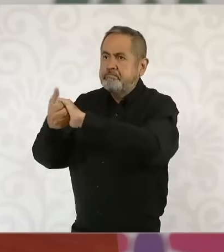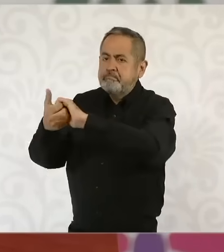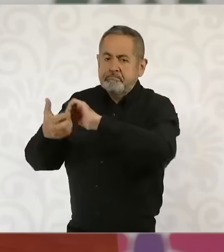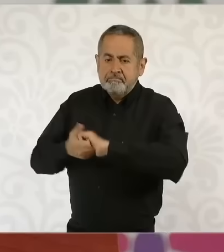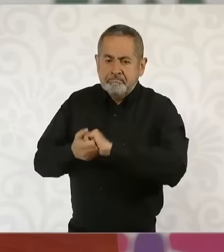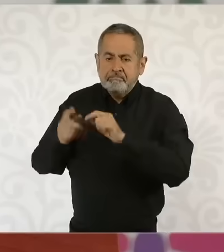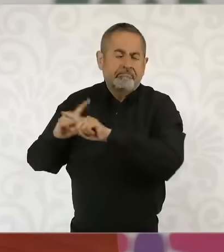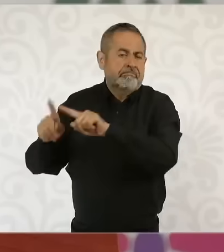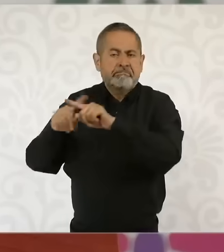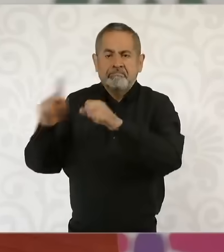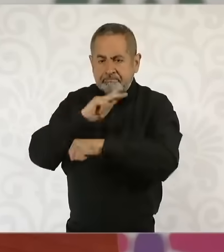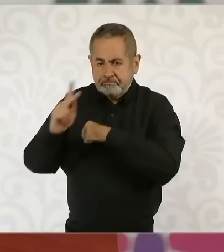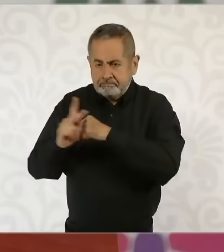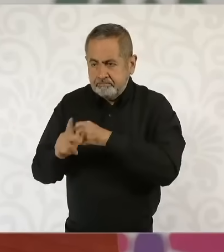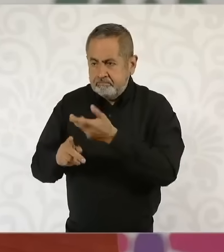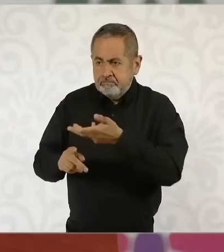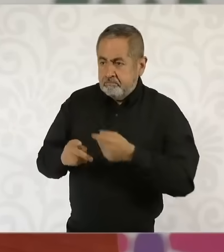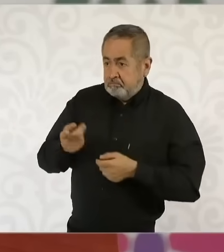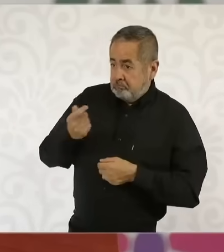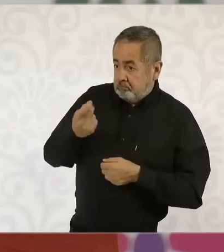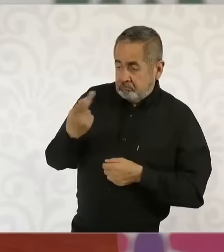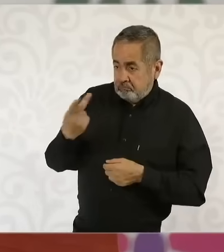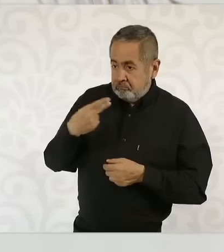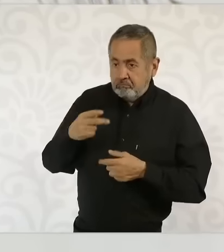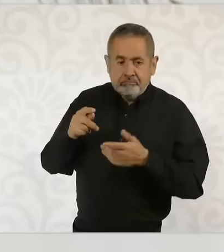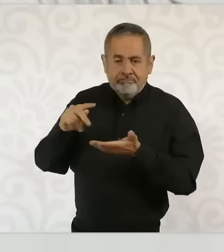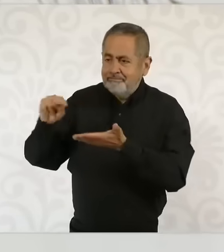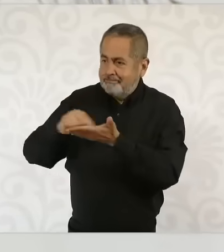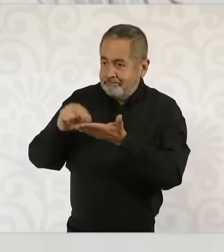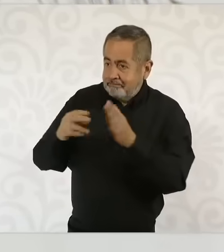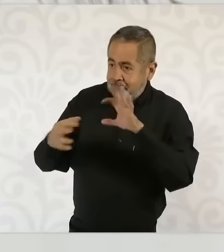con los que tenemos tratado y con los que no tenemos tratado ver las opciones de colaboración